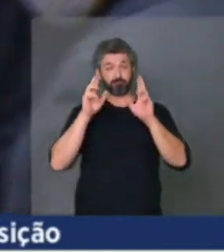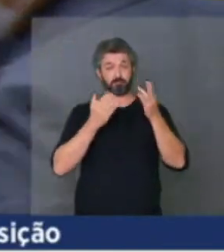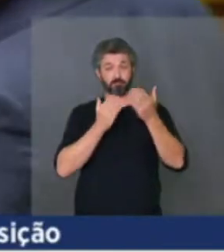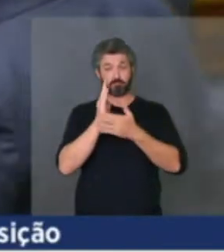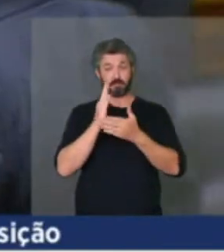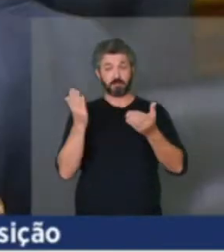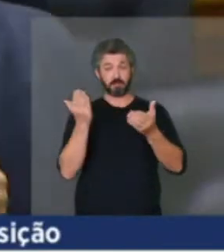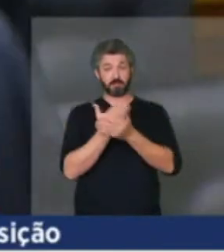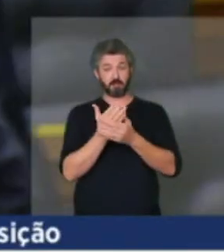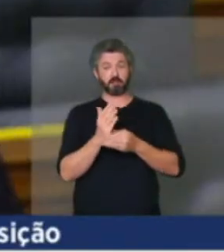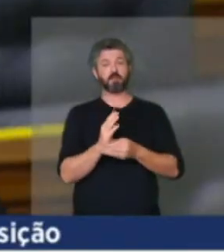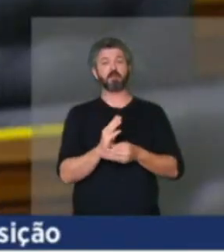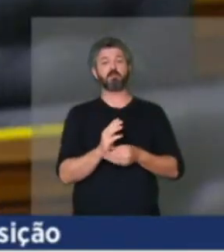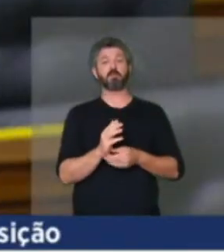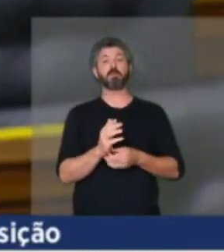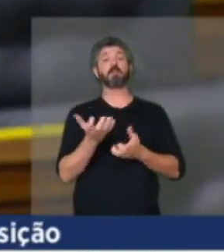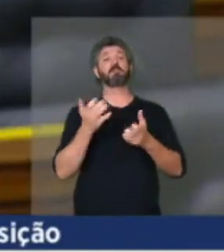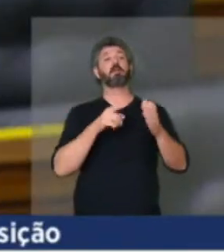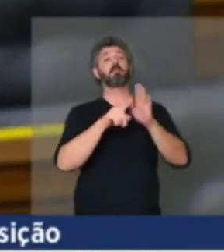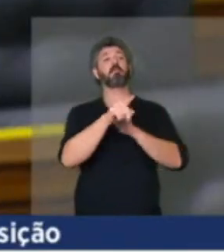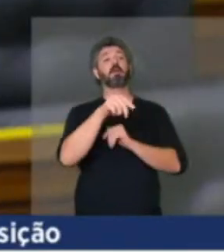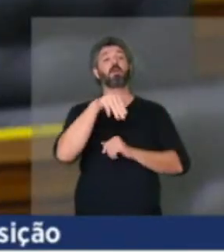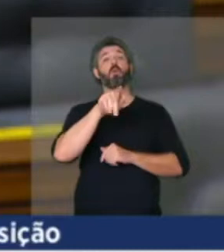KMUNT AR AO MINISTRO PAULO GUEDES POR QUE É QUE ENQUANTO AS FINANÇAS DO POVO SÃO